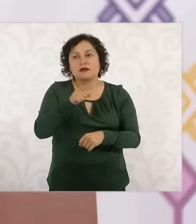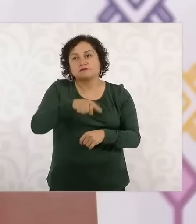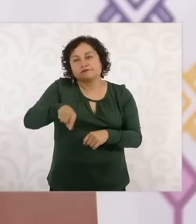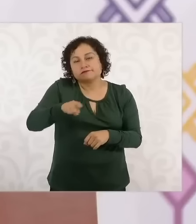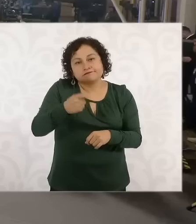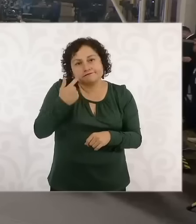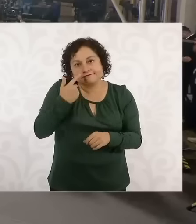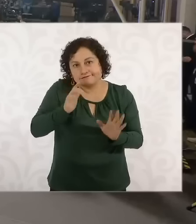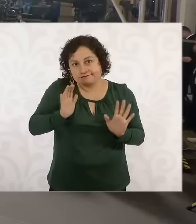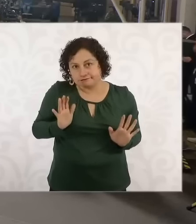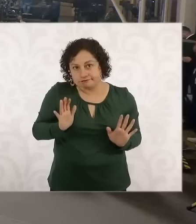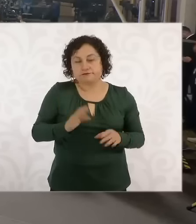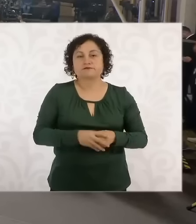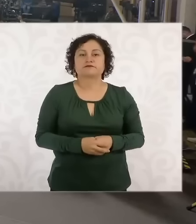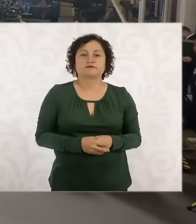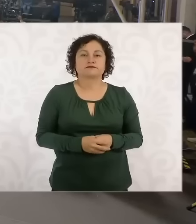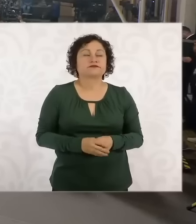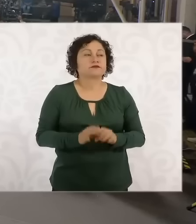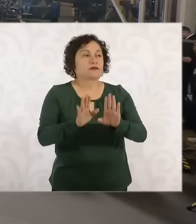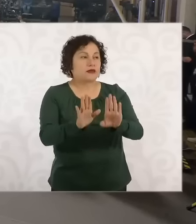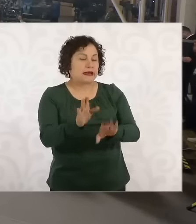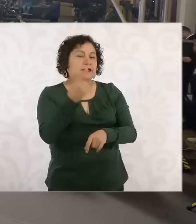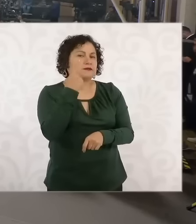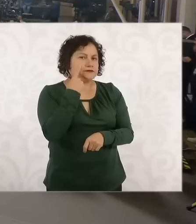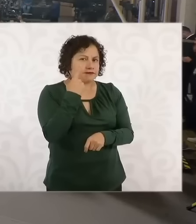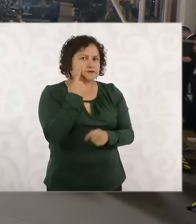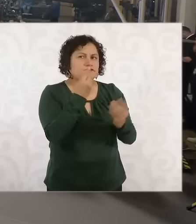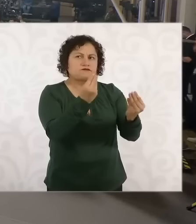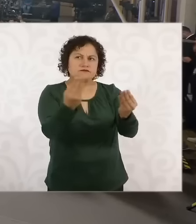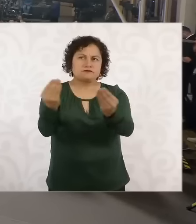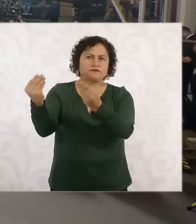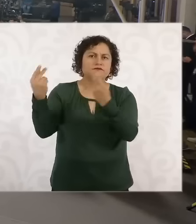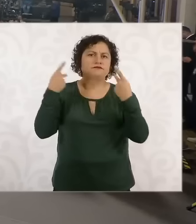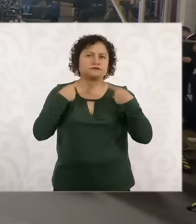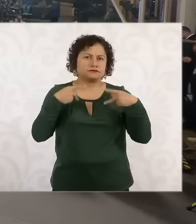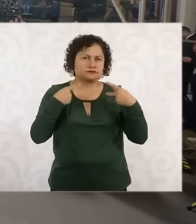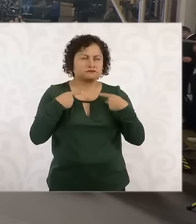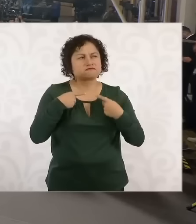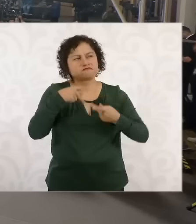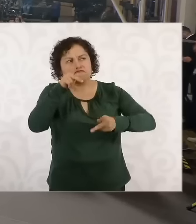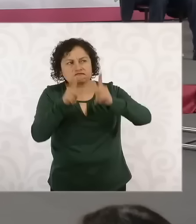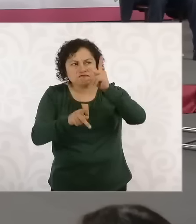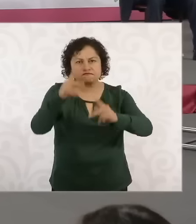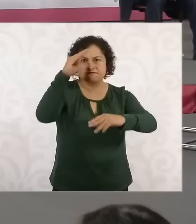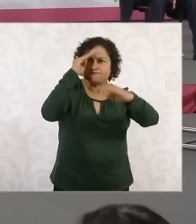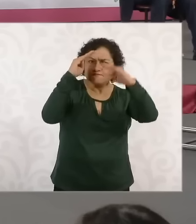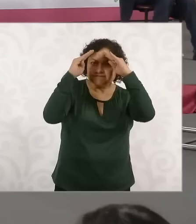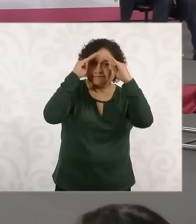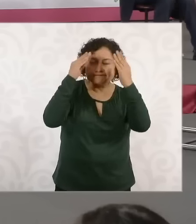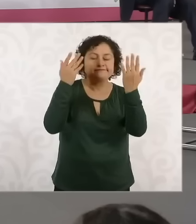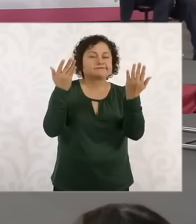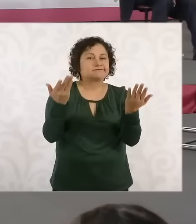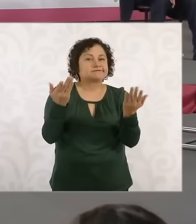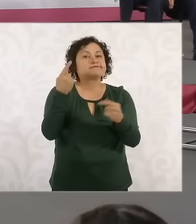Mucha se ha polemizado principalmente por parte de Ovio quienes gobernaban antes eh en gobiernos